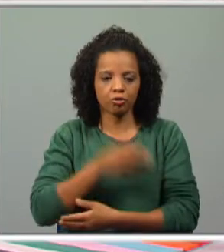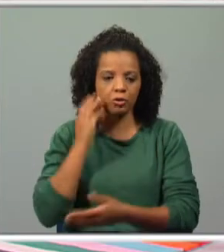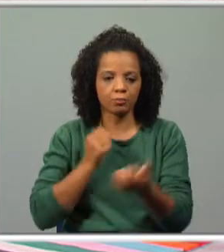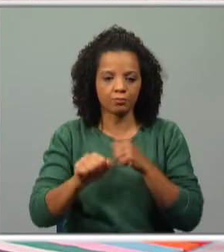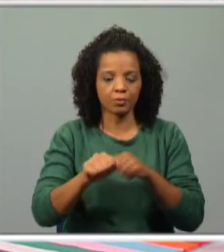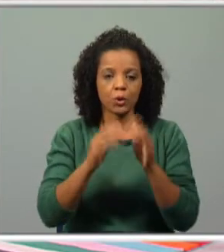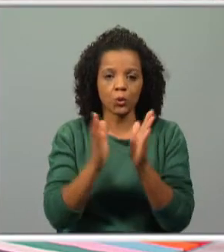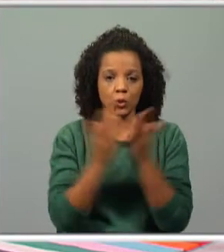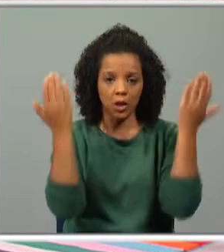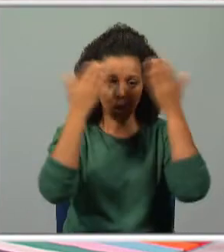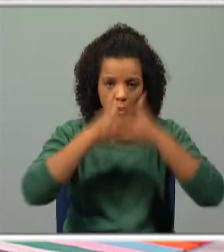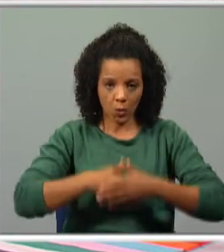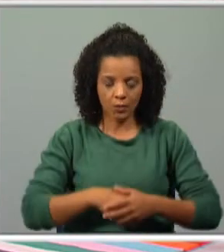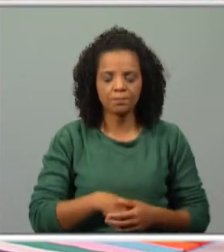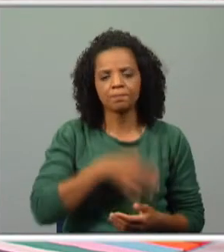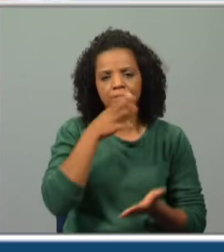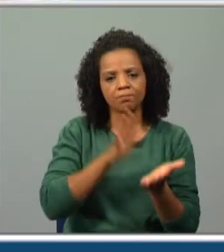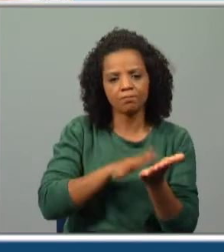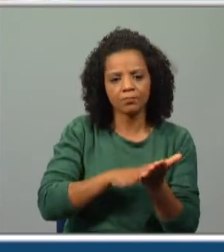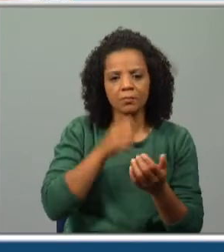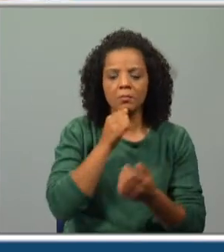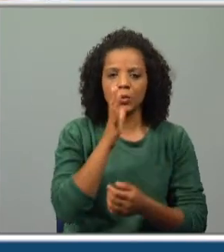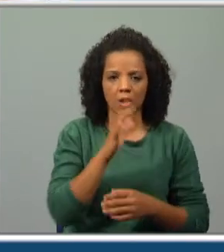continuando justifica que diziam a Socorro de madrugada então se demos 繼續證明他們說黎明時的幫助，所以我們給了